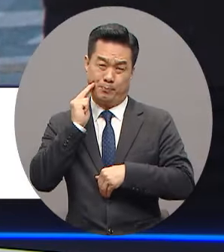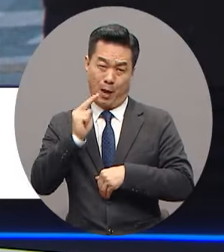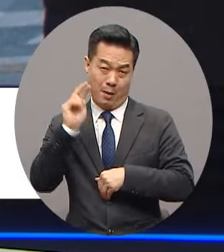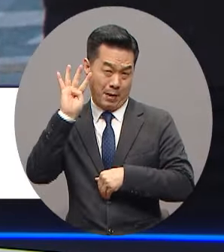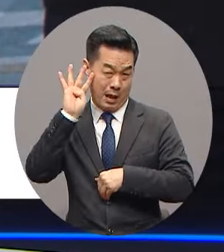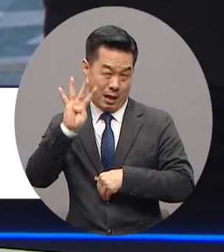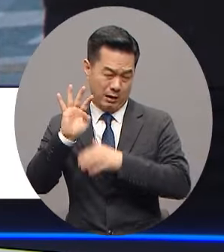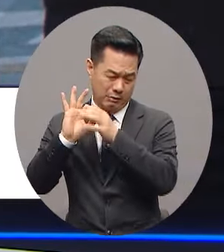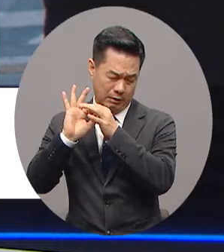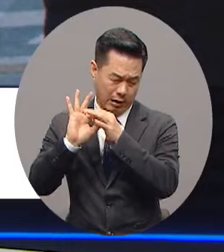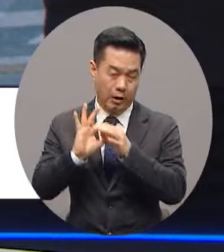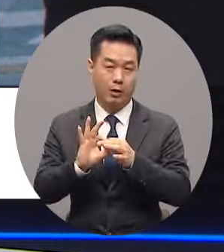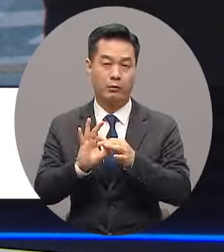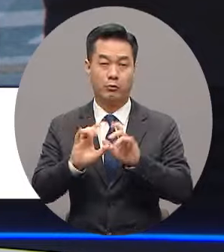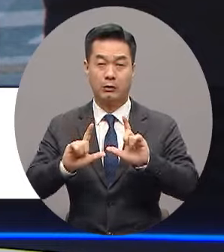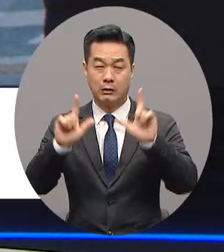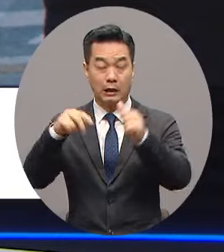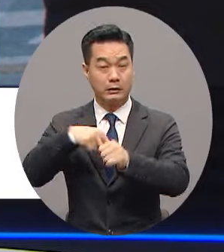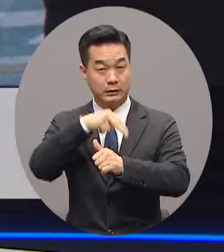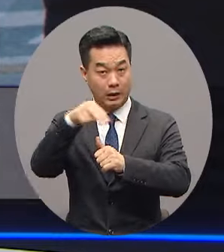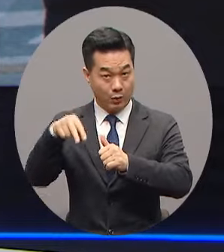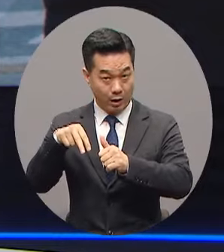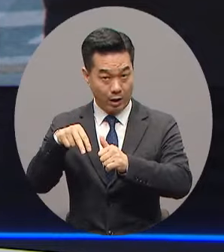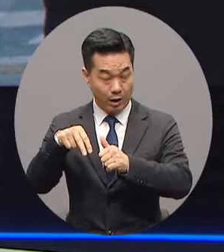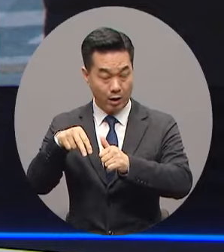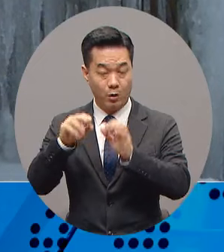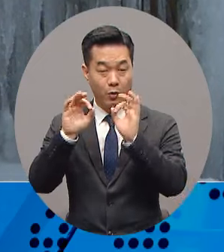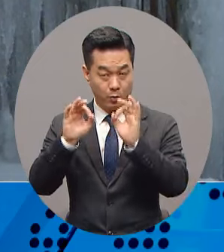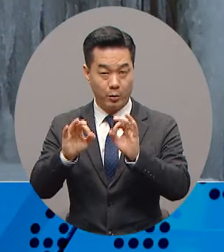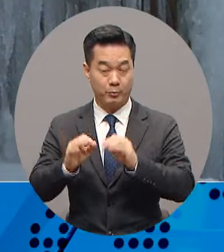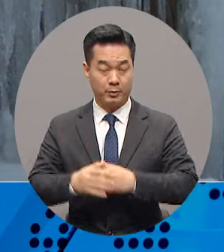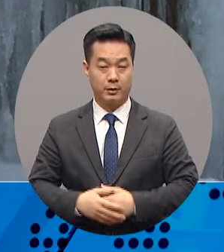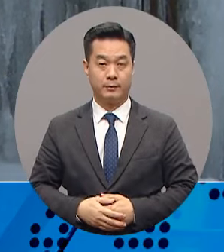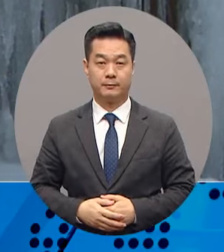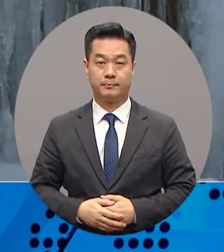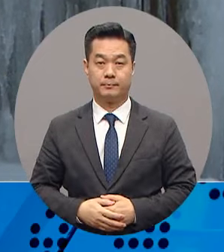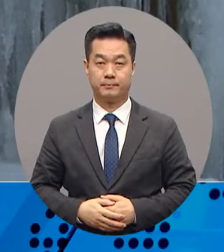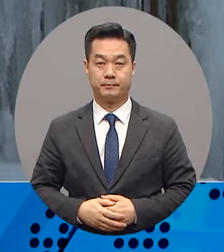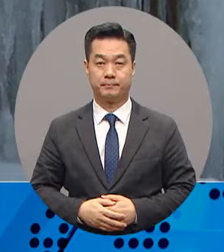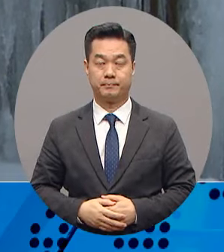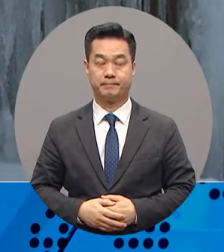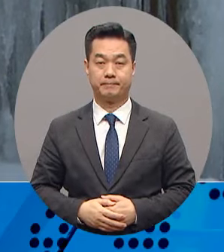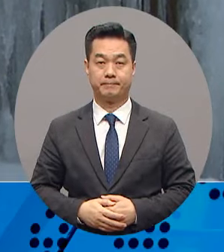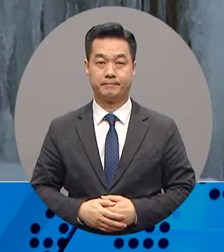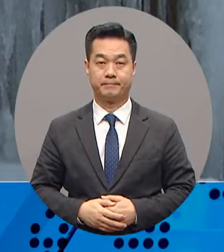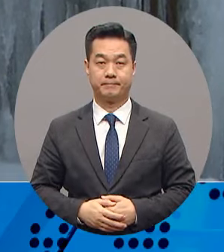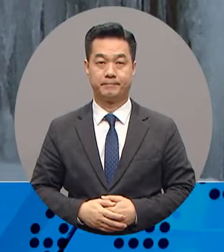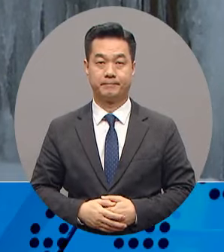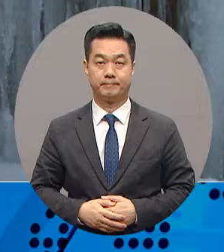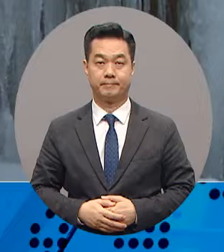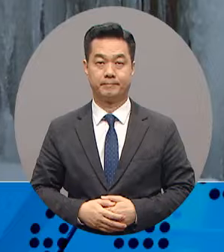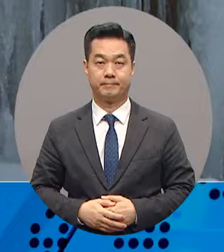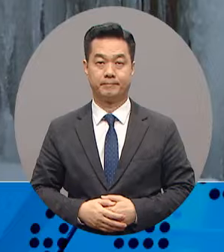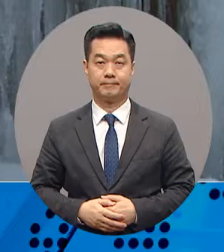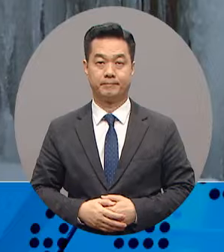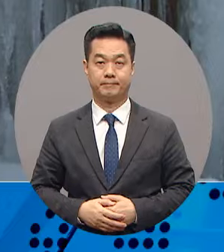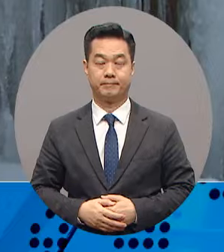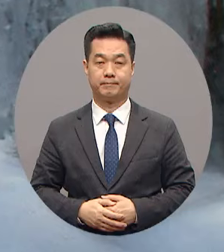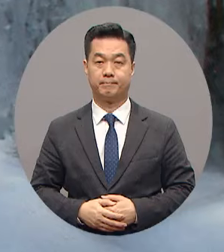강력한 한파가 나흘째 계속되고 있습니다. 자세한 날씨 상황 기상센터 연결해서 알아보겠습니다.